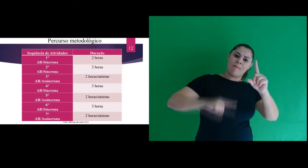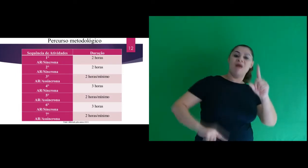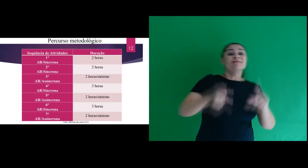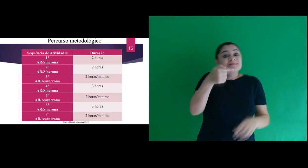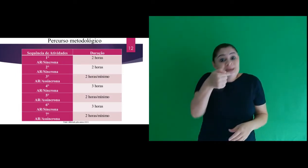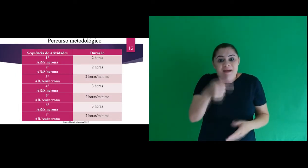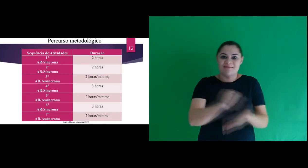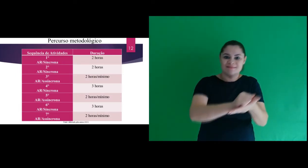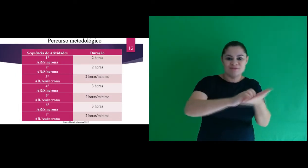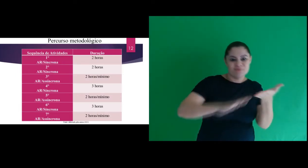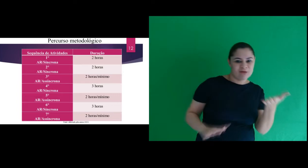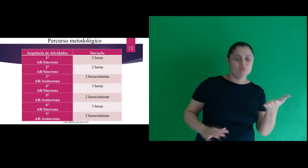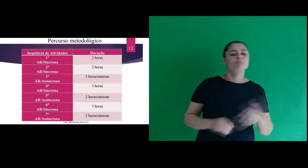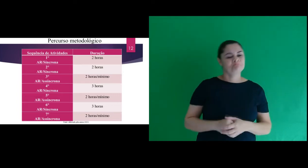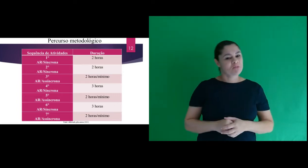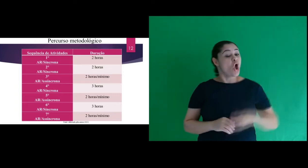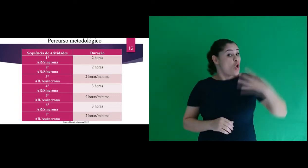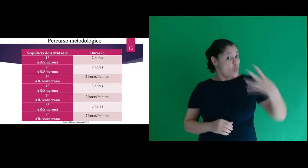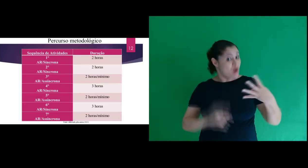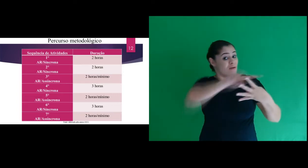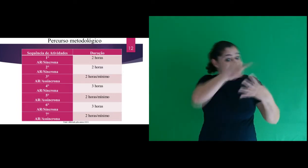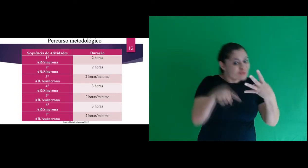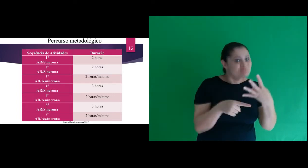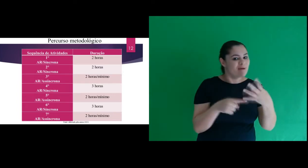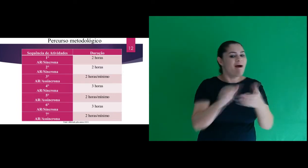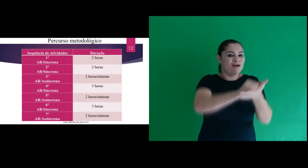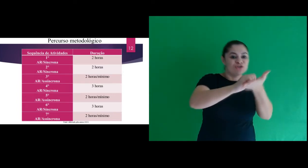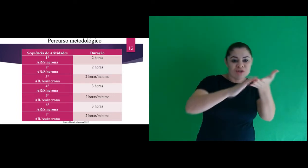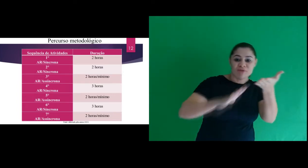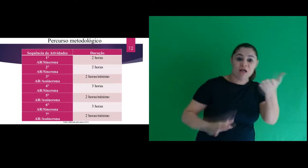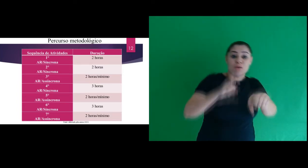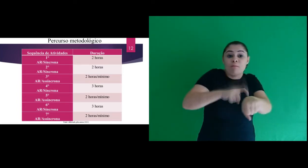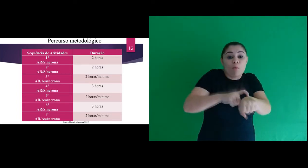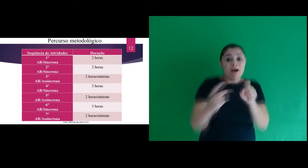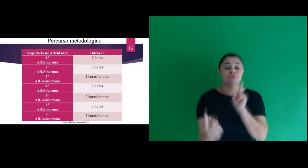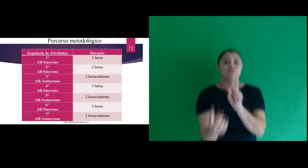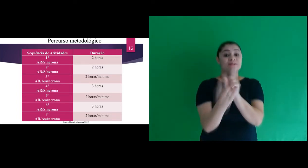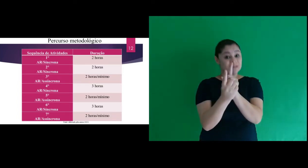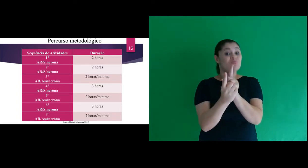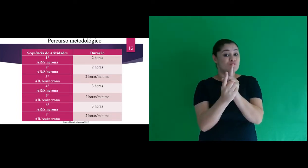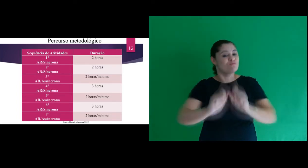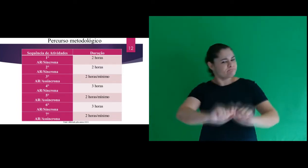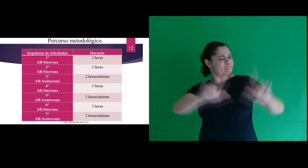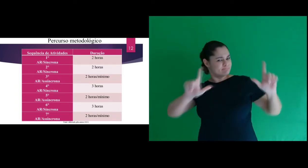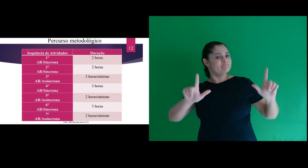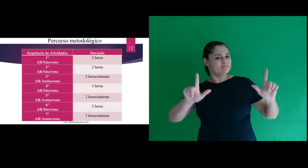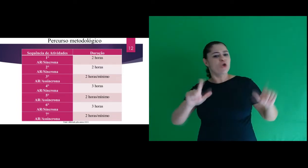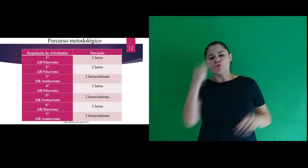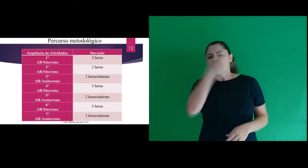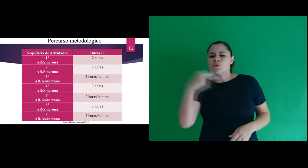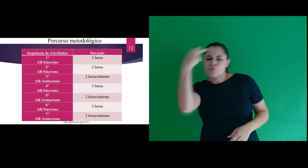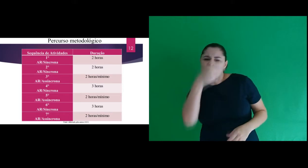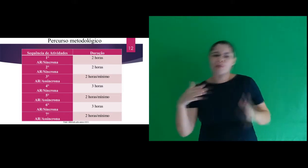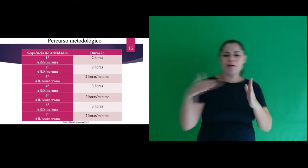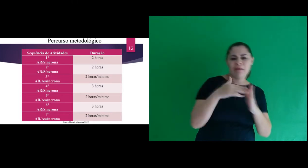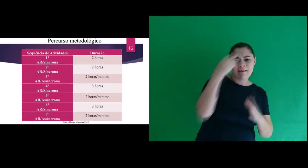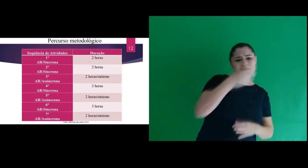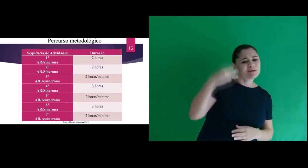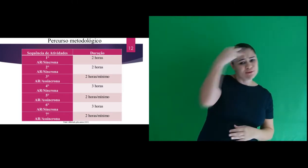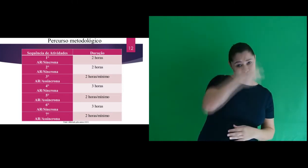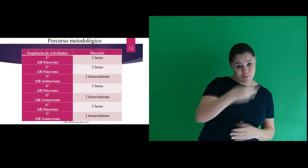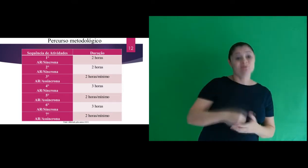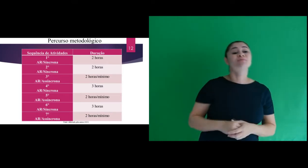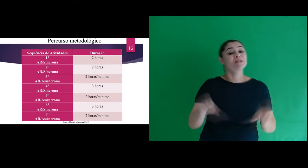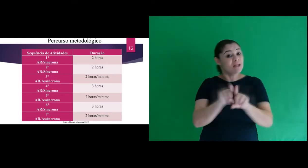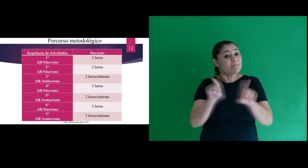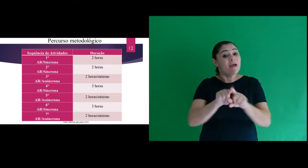composta por 7 atividades, dentre essas, 4 atividades síncronas com duração de 2 a 3 horas e